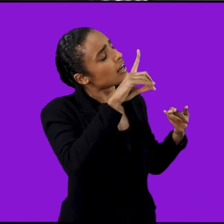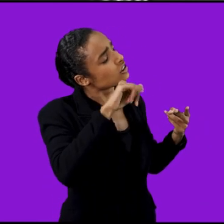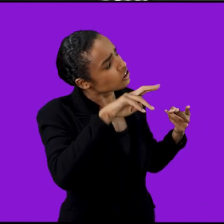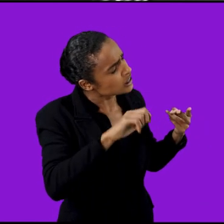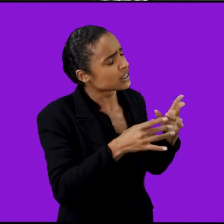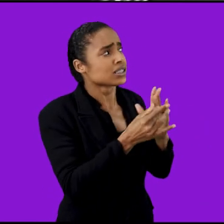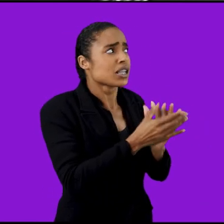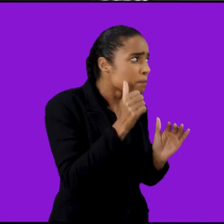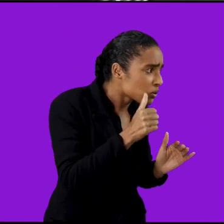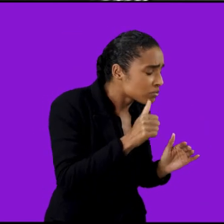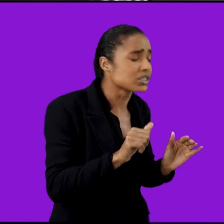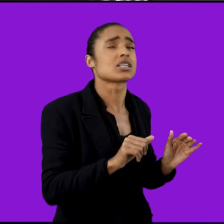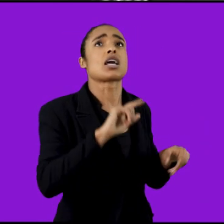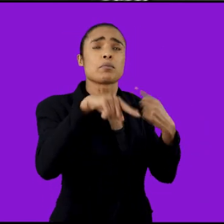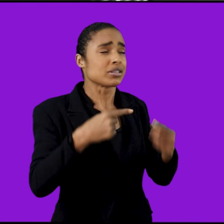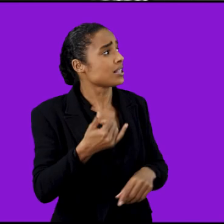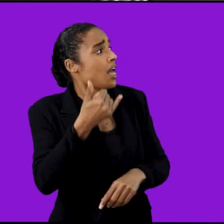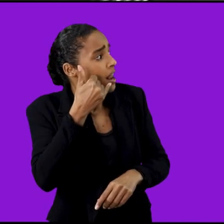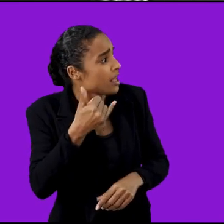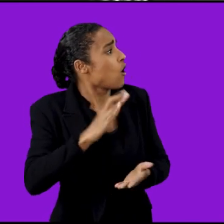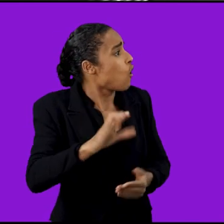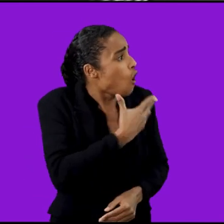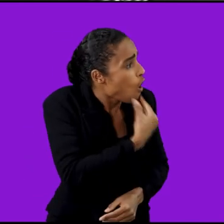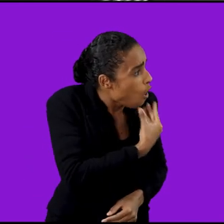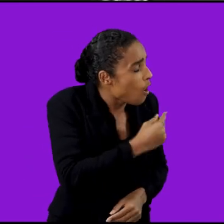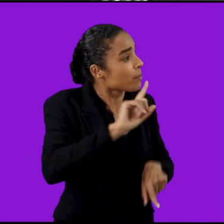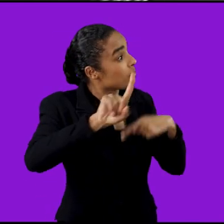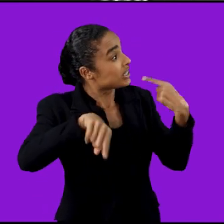A Nadine te atende: “Se a Nadine não atender, cê pode ligar pro meu cunhado”. Colocou o telefone do cunhado… Que louco